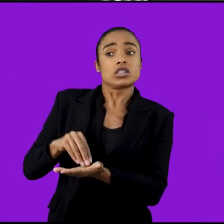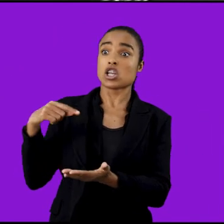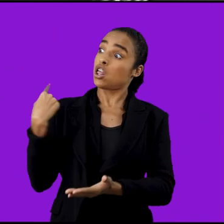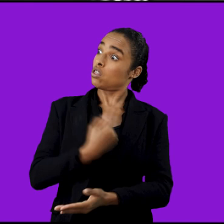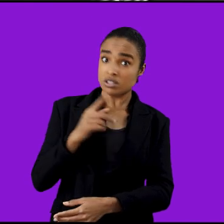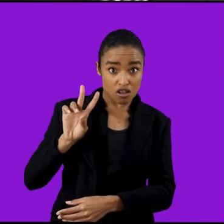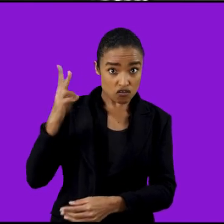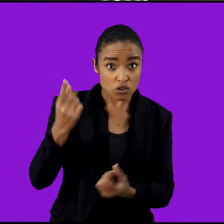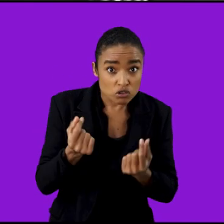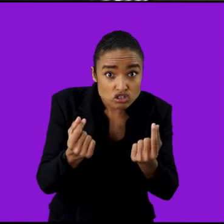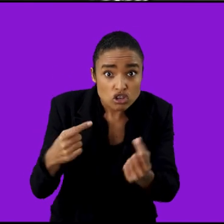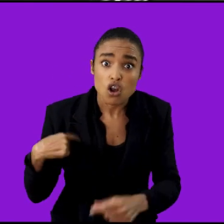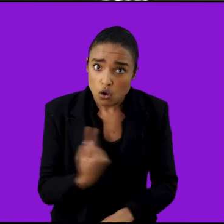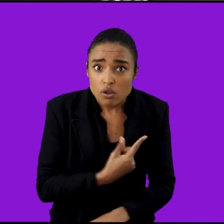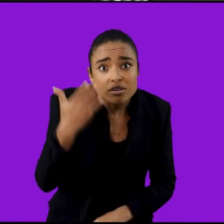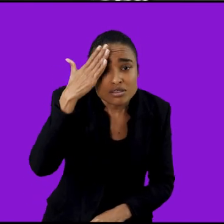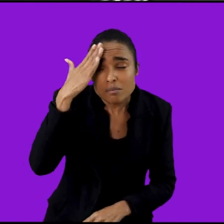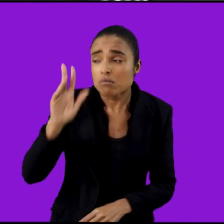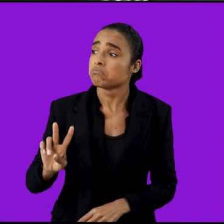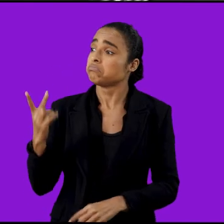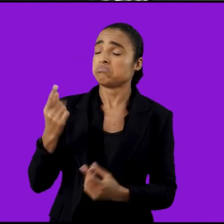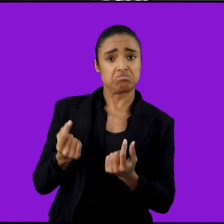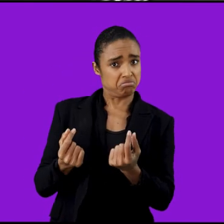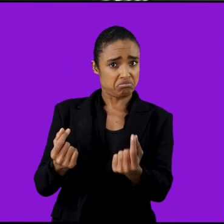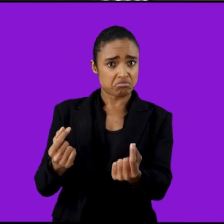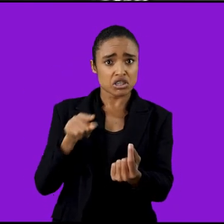De que como teve esse histórico de escassez. De que a gente não sabe quanto vale o dinheiro: